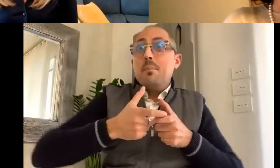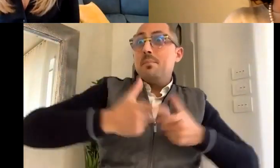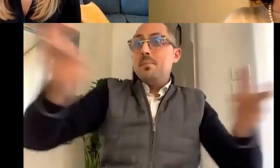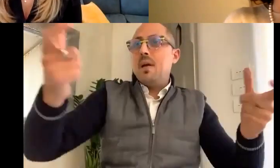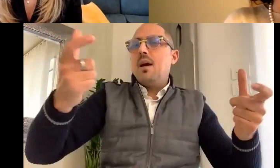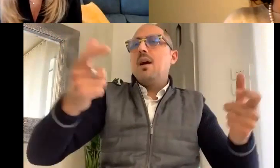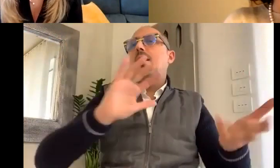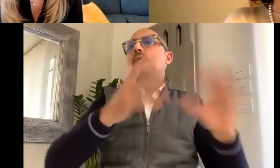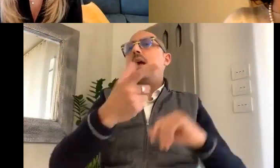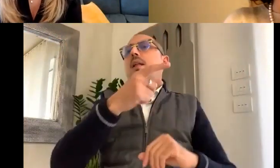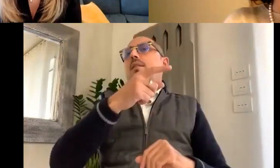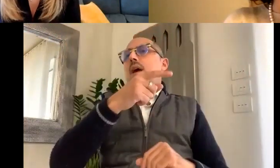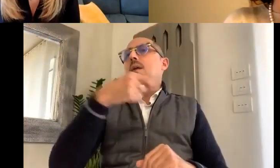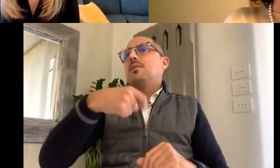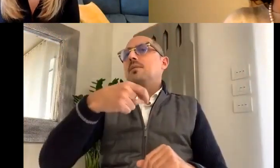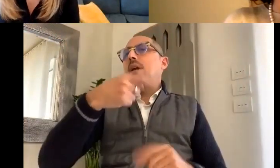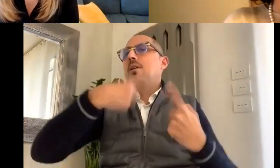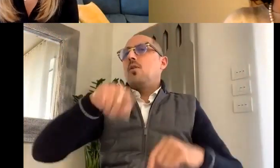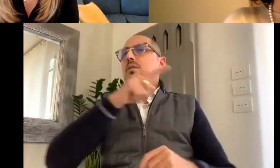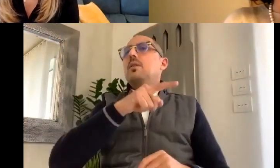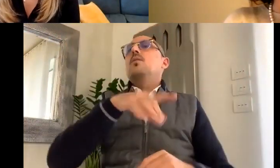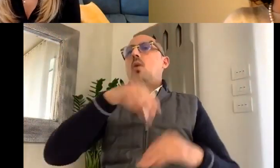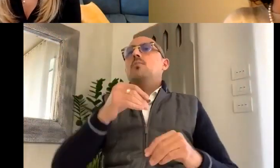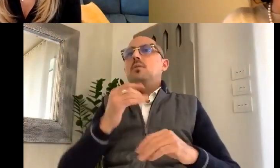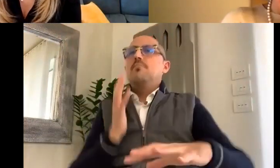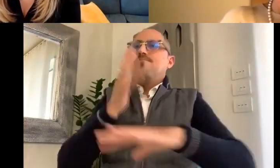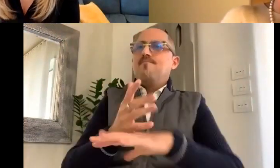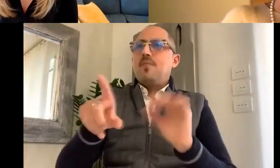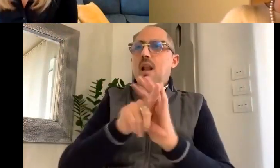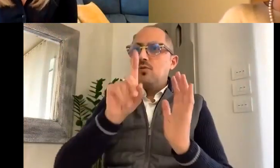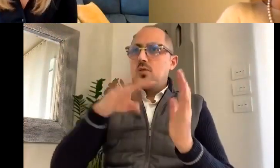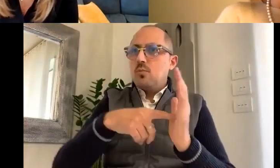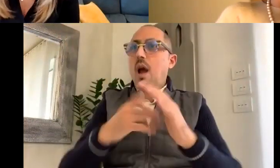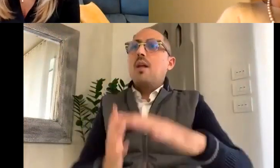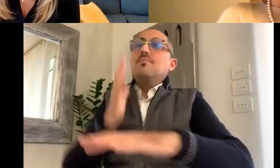Quindi piano piano si stanno diffondendo a piccoli passi, dopo